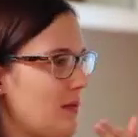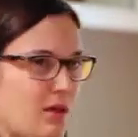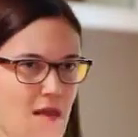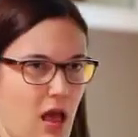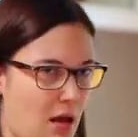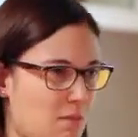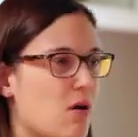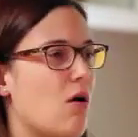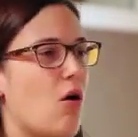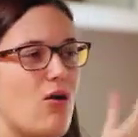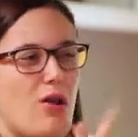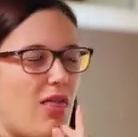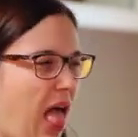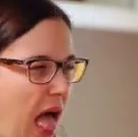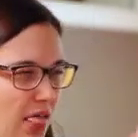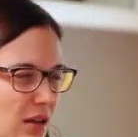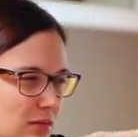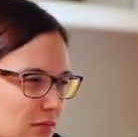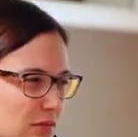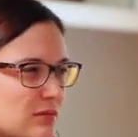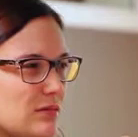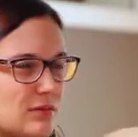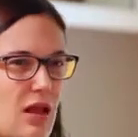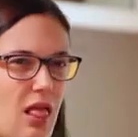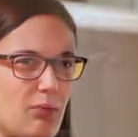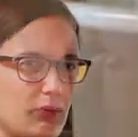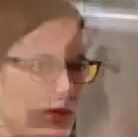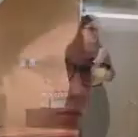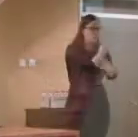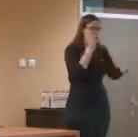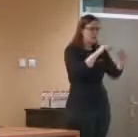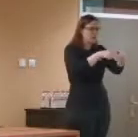no se conociera lo que se estaba haciendo en la administración pública... Pero yo